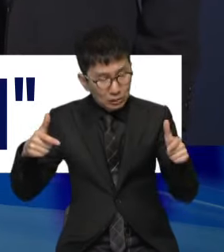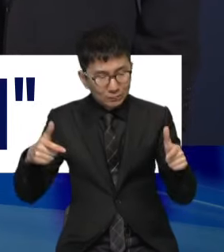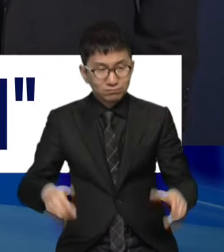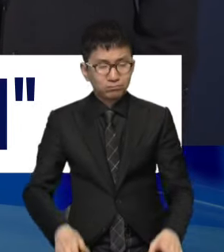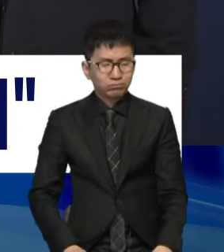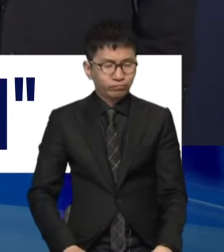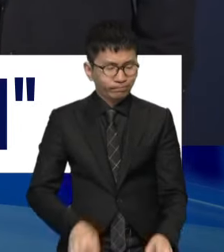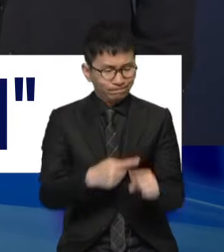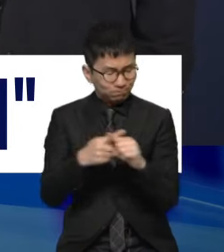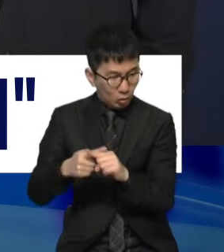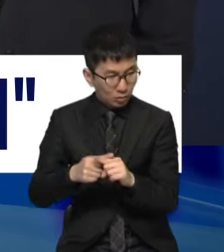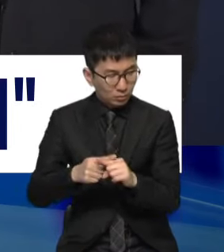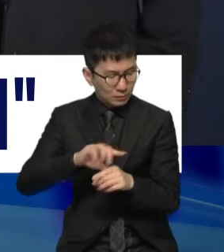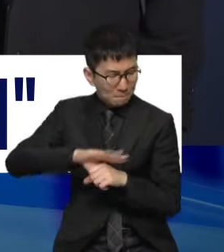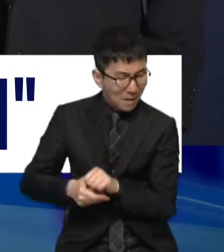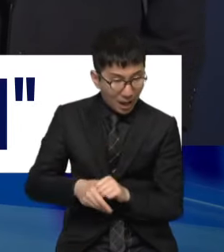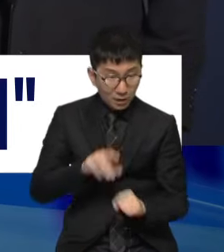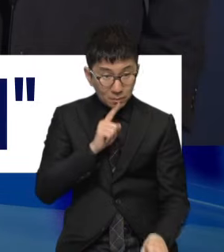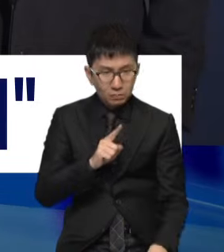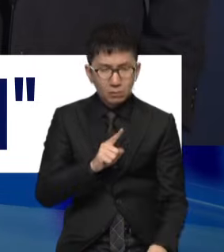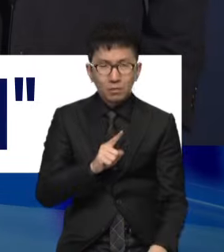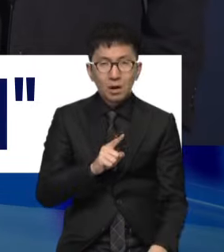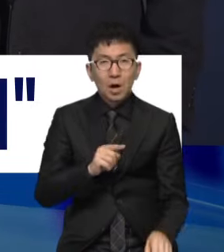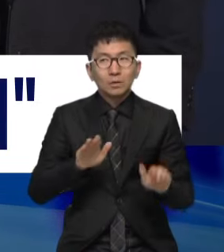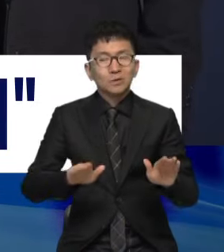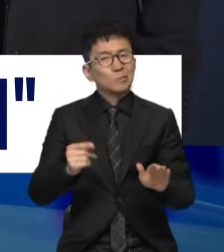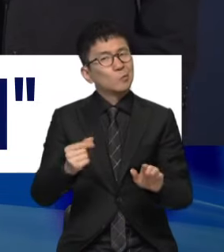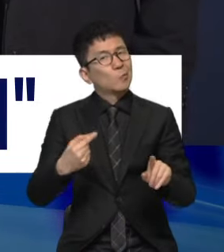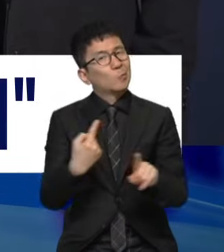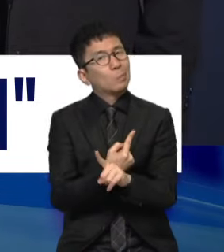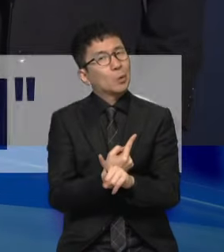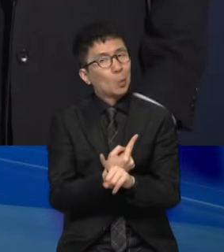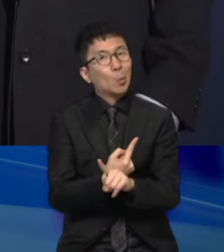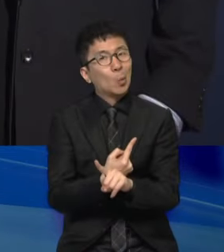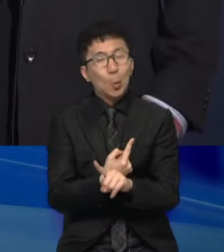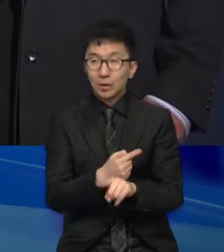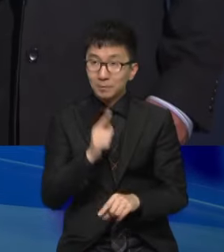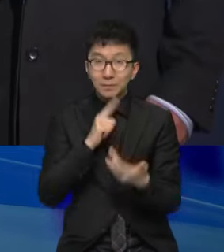입장과 비교하면 파격적 양보라는 자평도 대통령실 내부에서 나왔습니다.